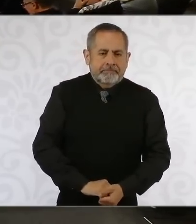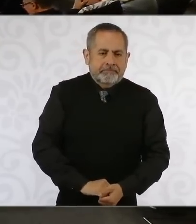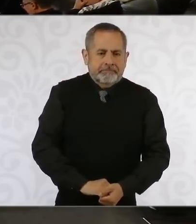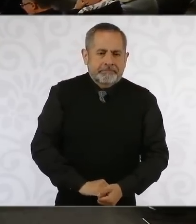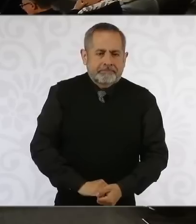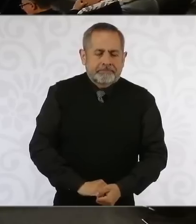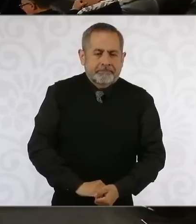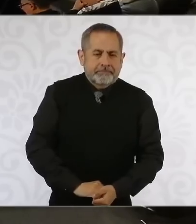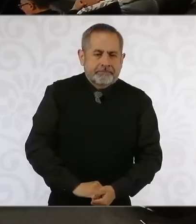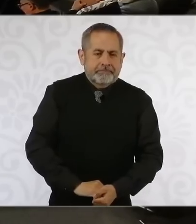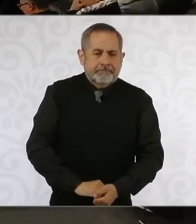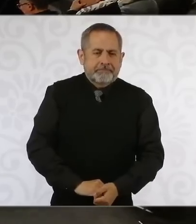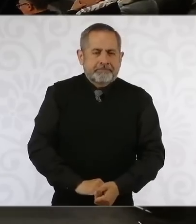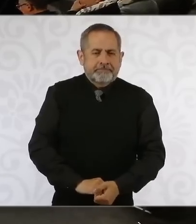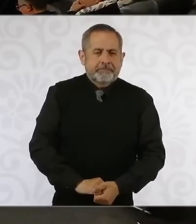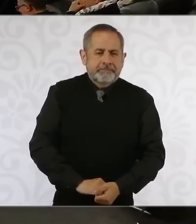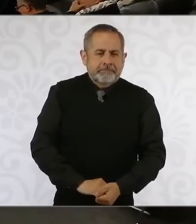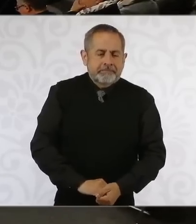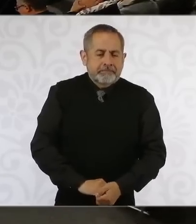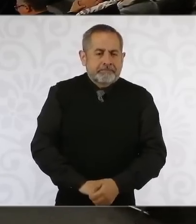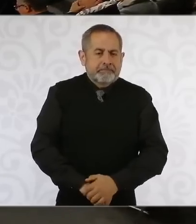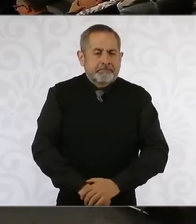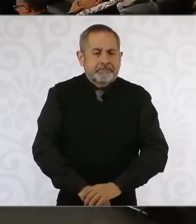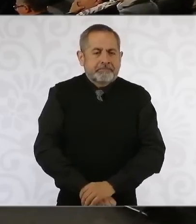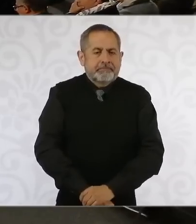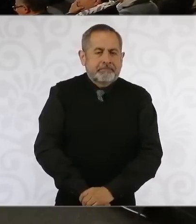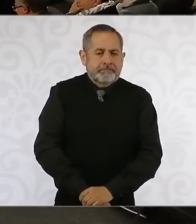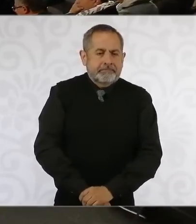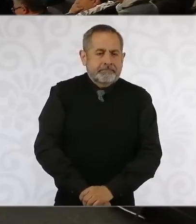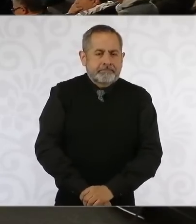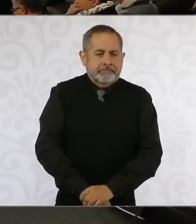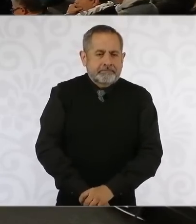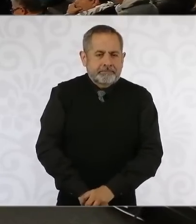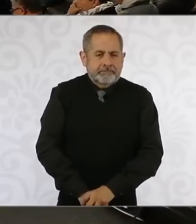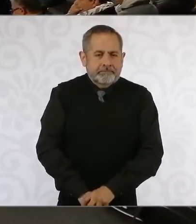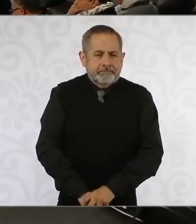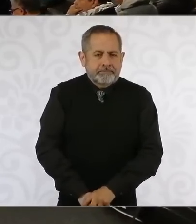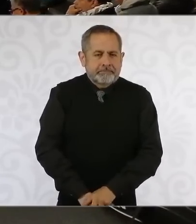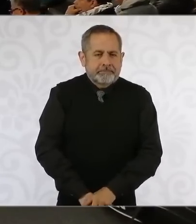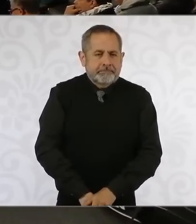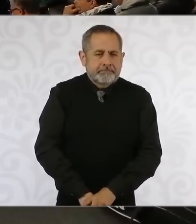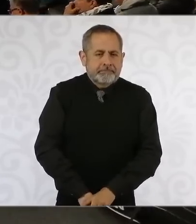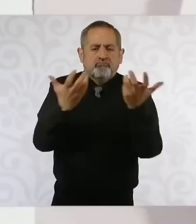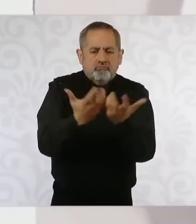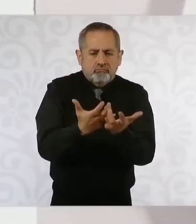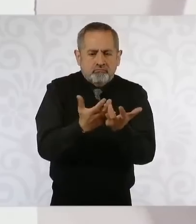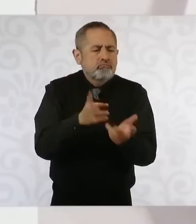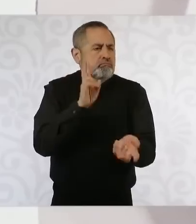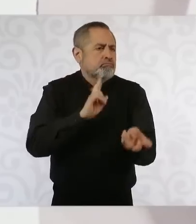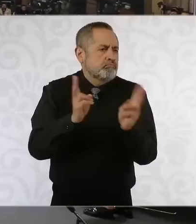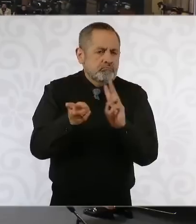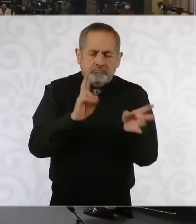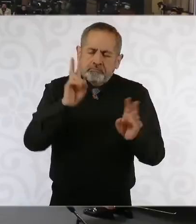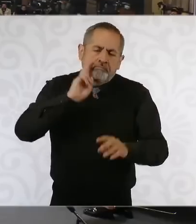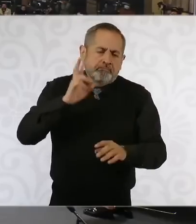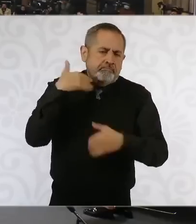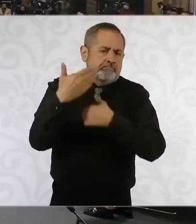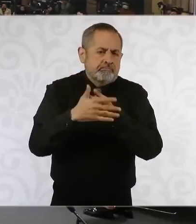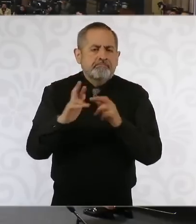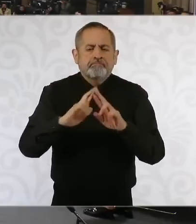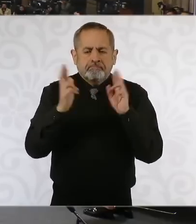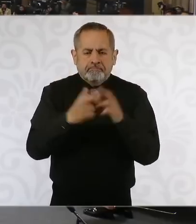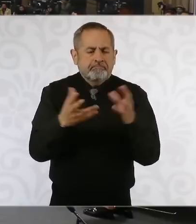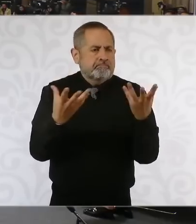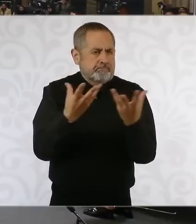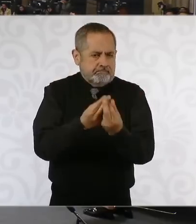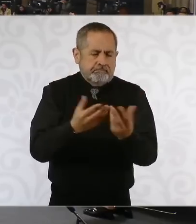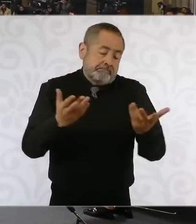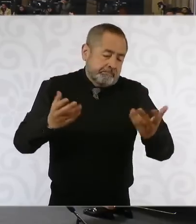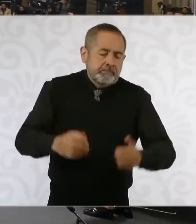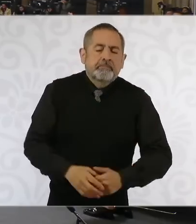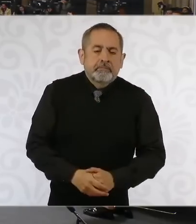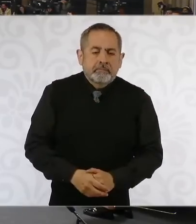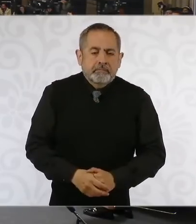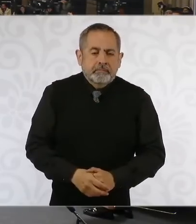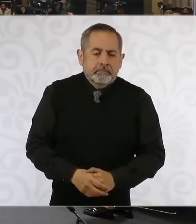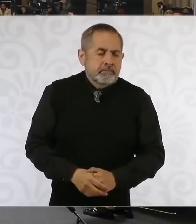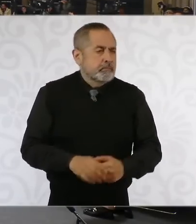si por último presidenta quisiera preguntarle sobre una encuesta que sale el día de hoy